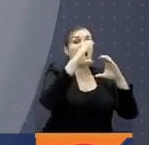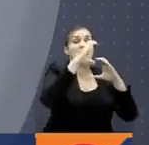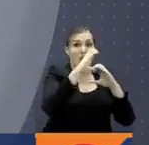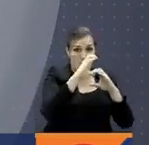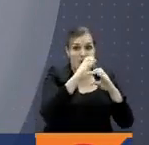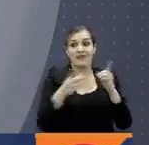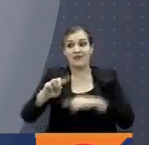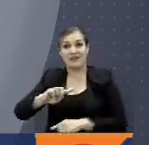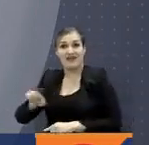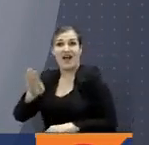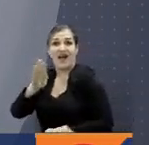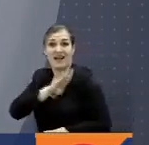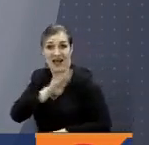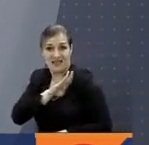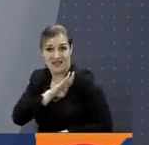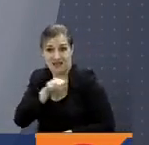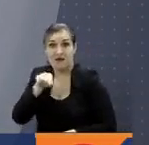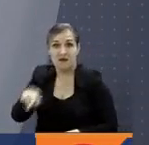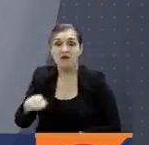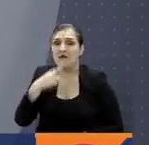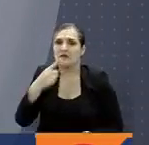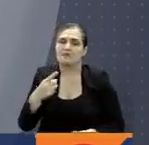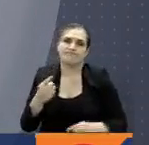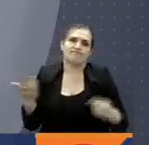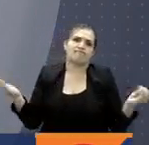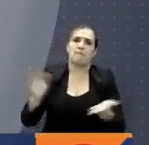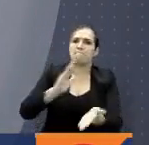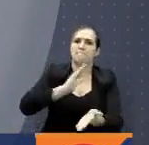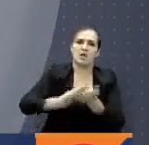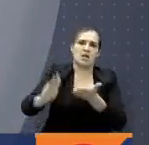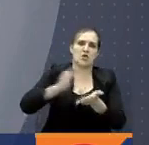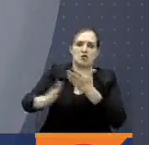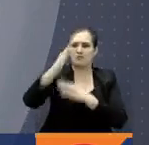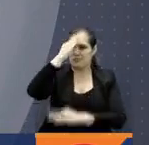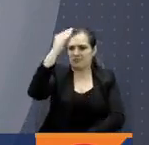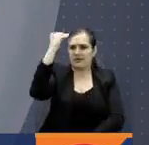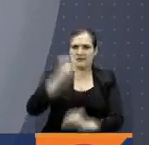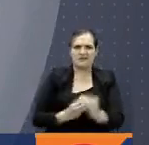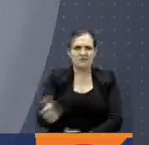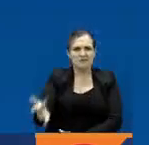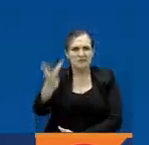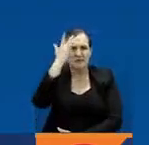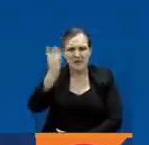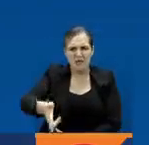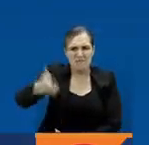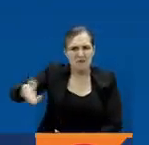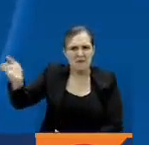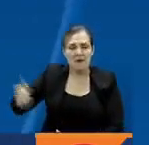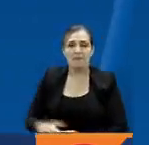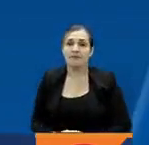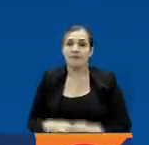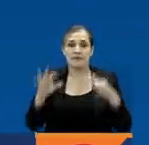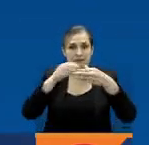Y SET. EL GOBERNADOR DEL CAUCA MANIFESTó A TRAVéS DE SU CUENTA DE TWITTER QUE